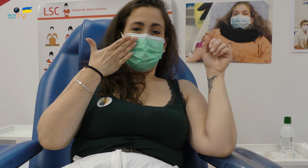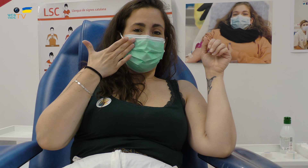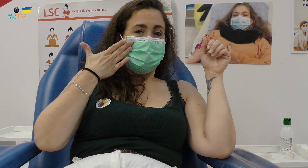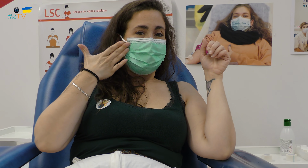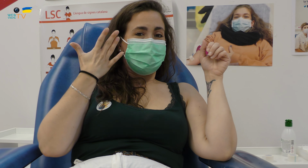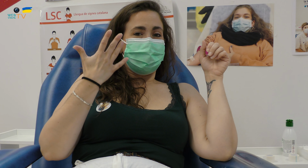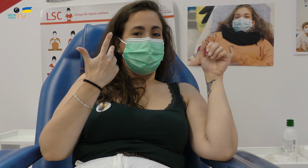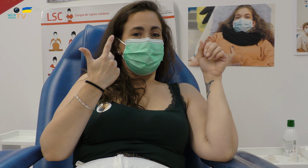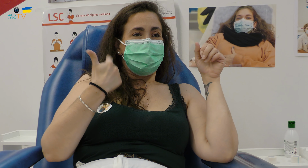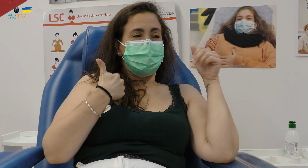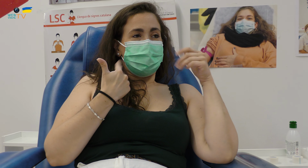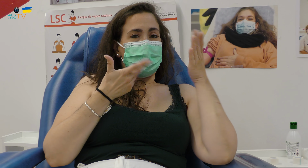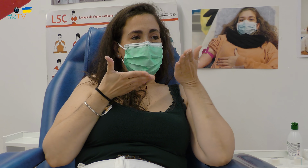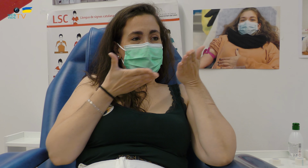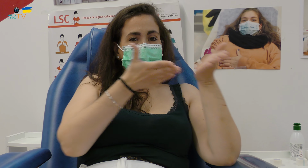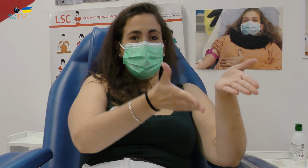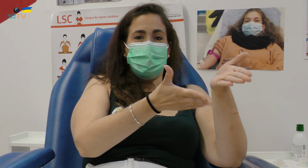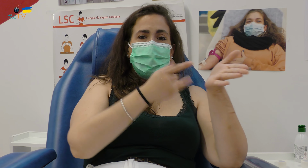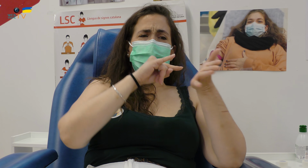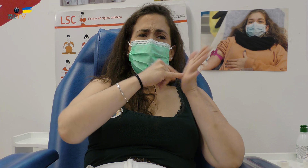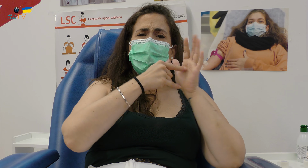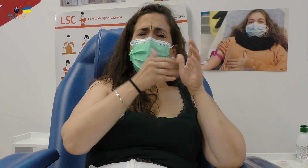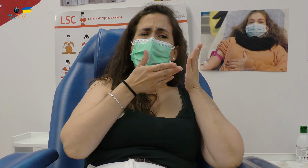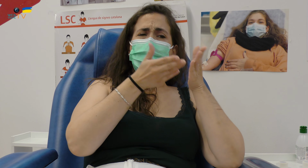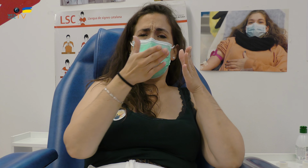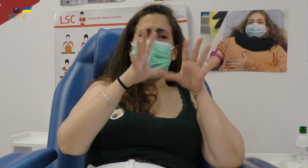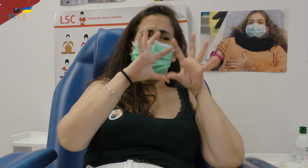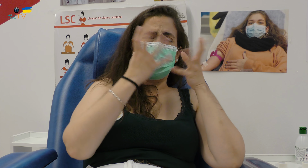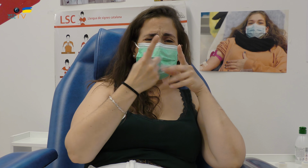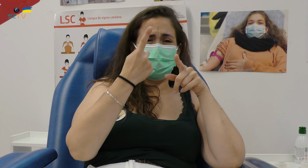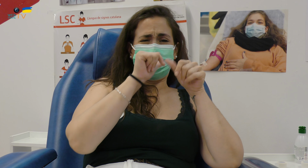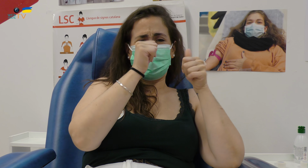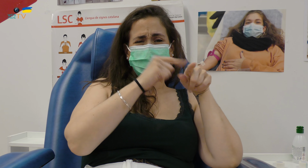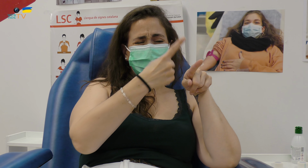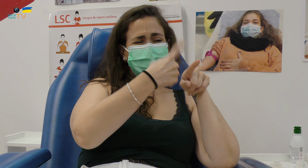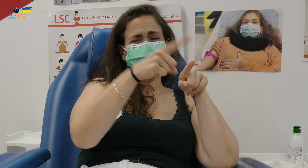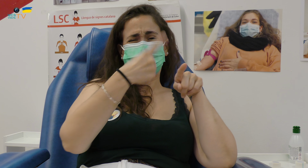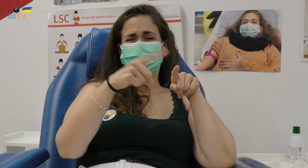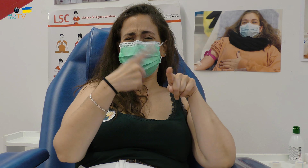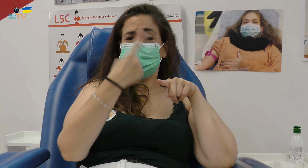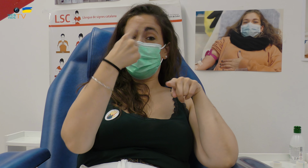Molt orgullosa d’haver pogut ajudar. Hi ha moltes formes d’ajudar en el món